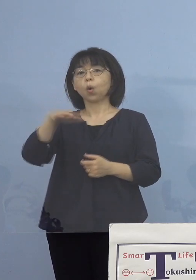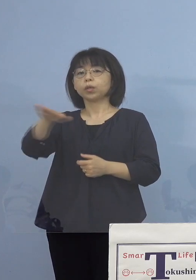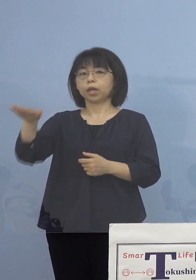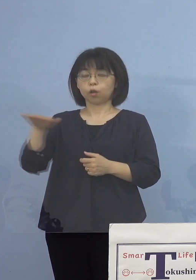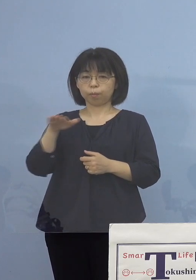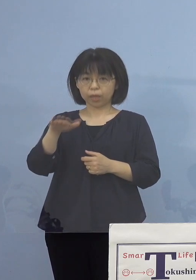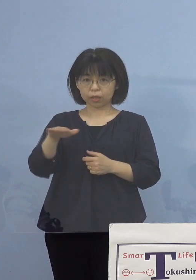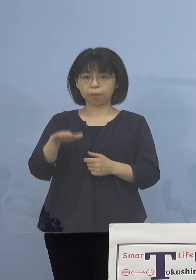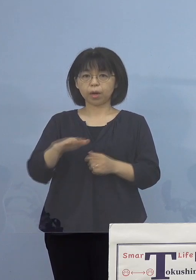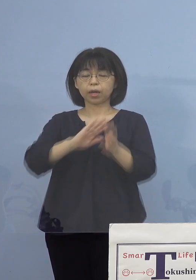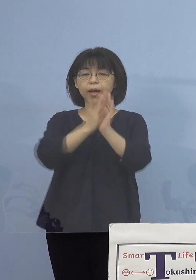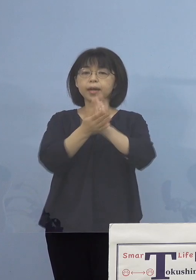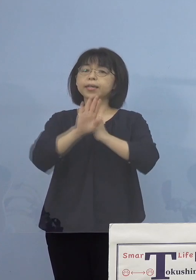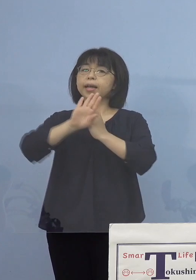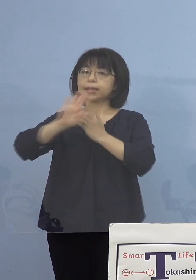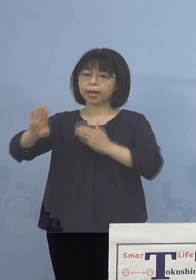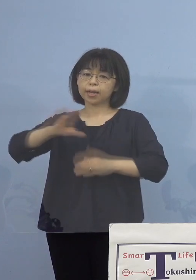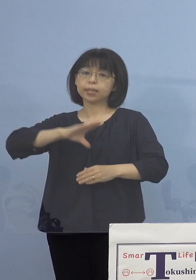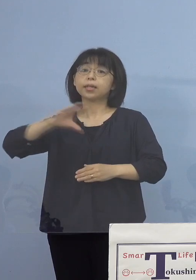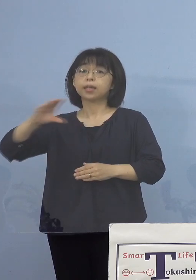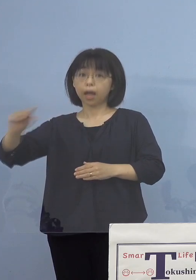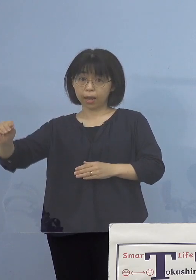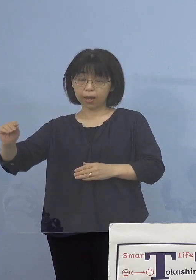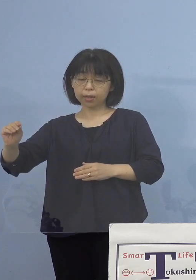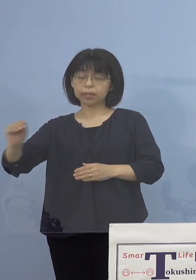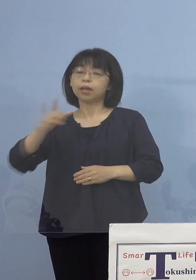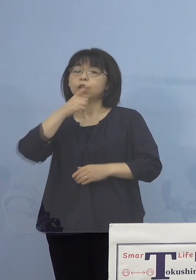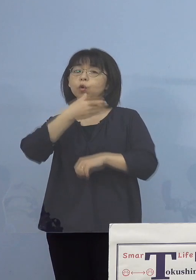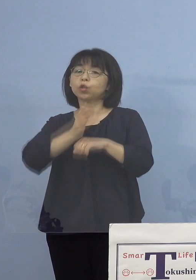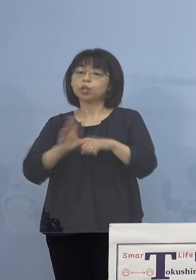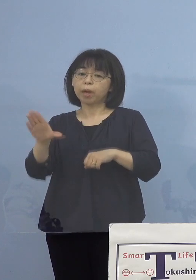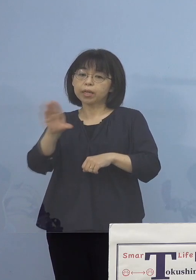県外への帰省後に本県に 帰県される場合を対象としており